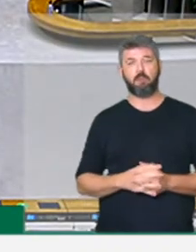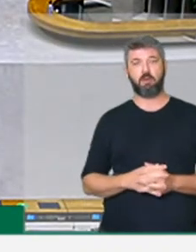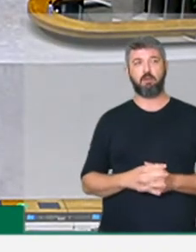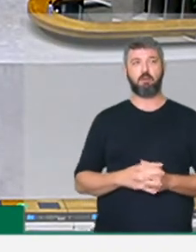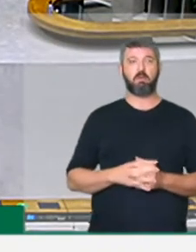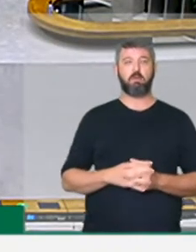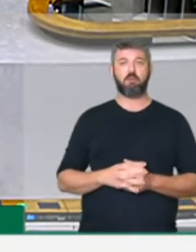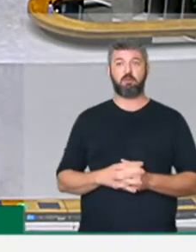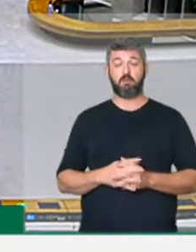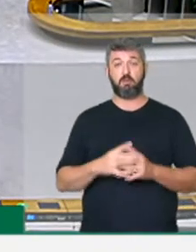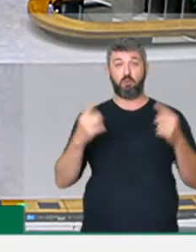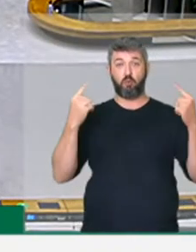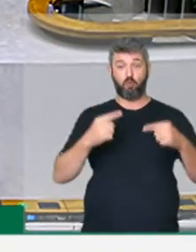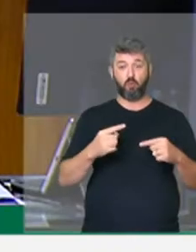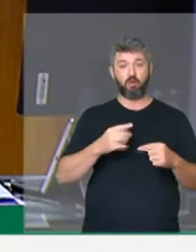DEPUTADO VICTOR HUGO FAÇA BOA